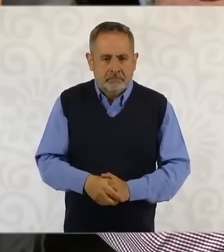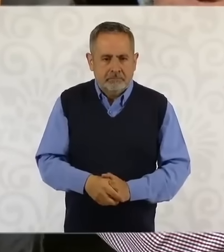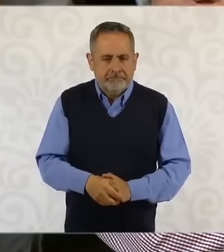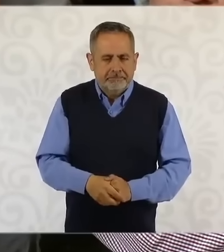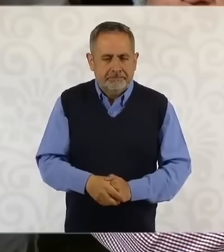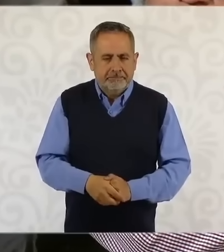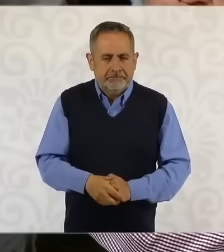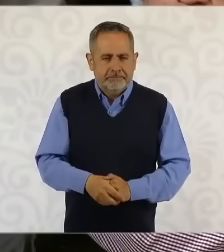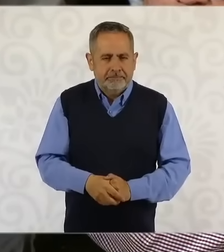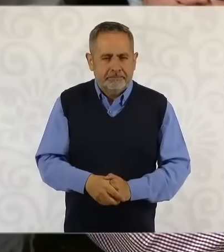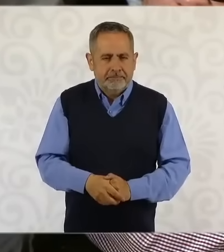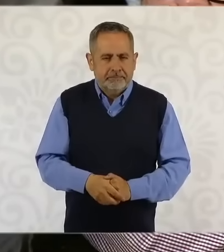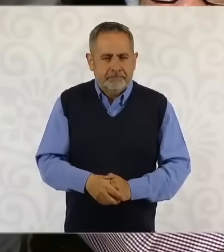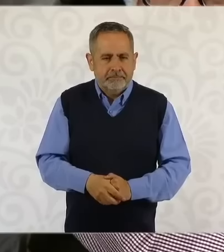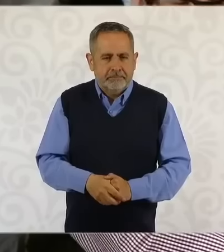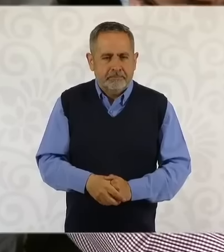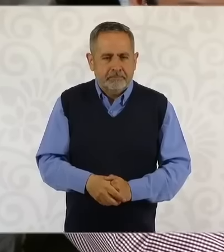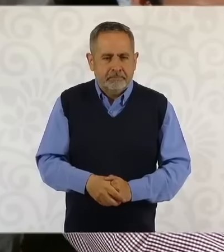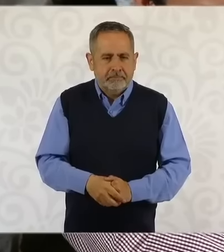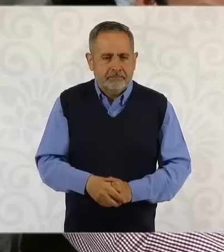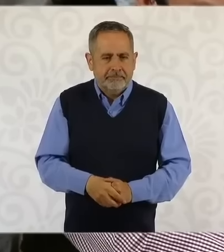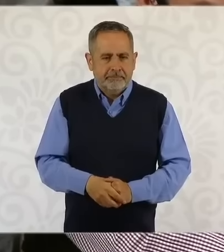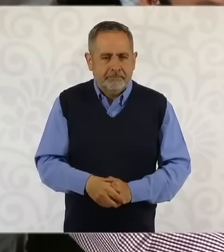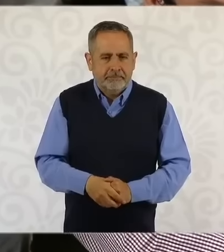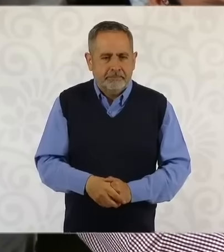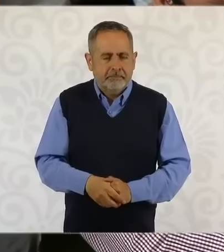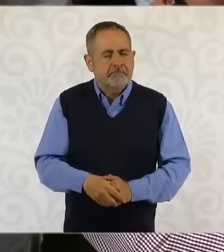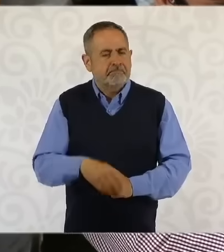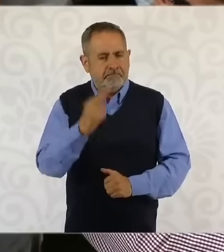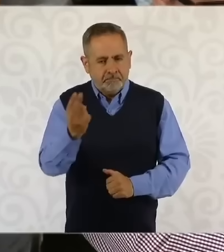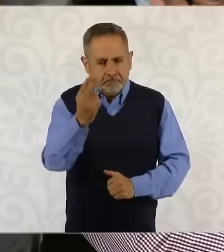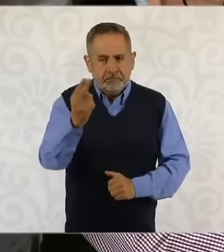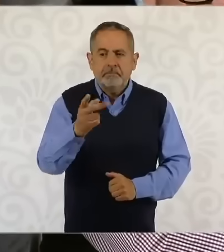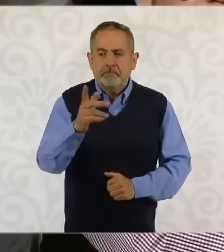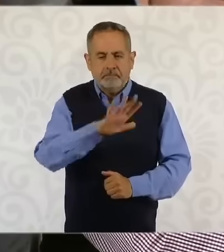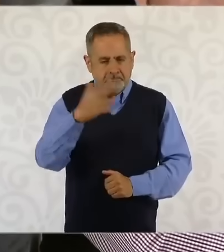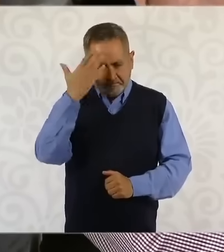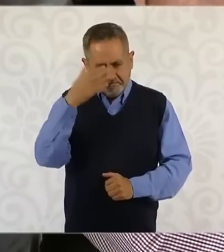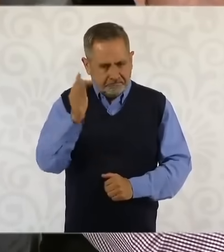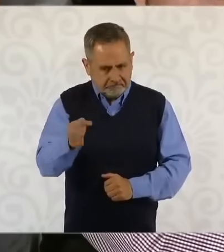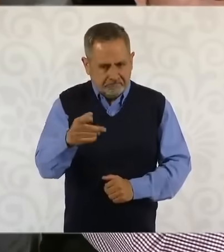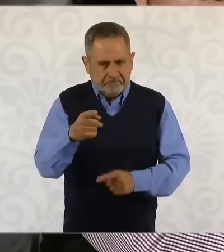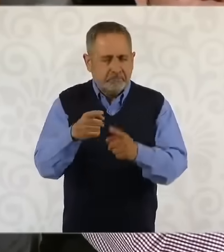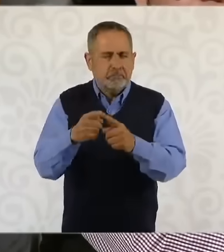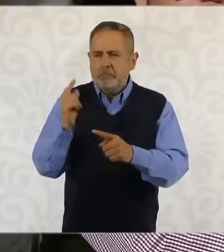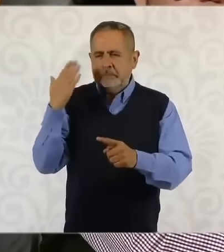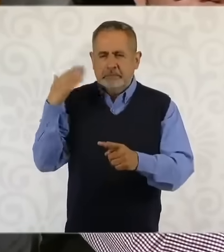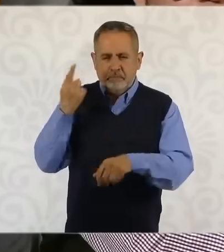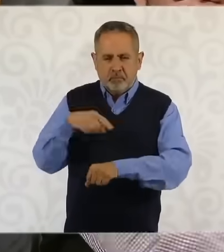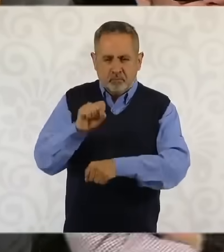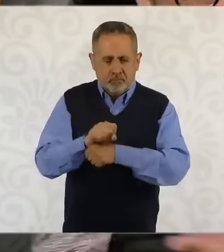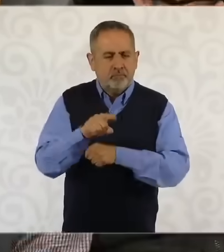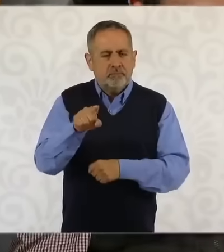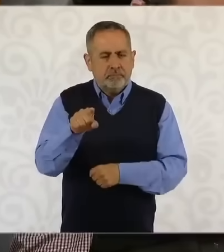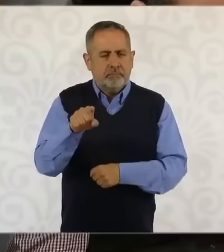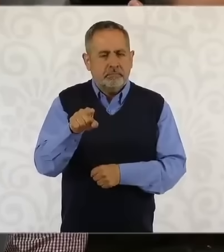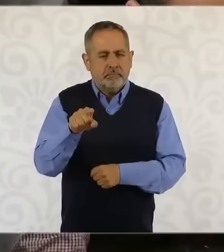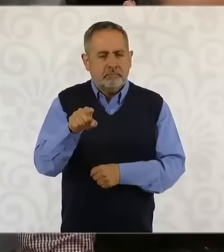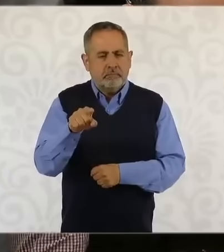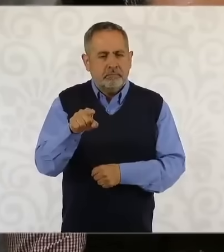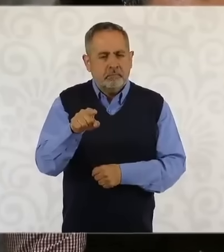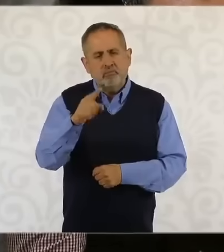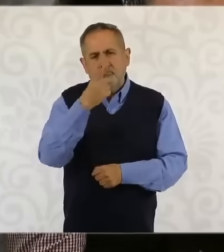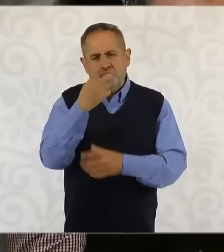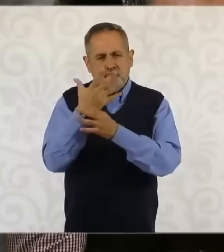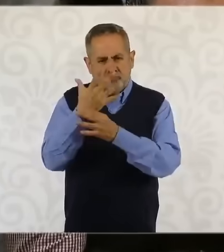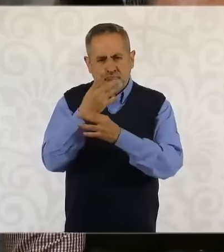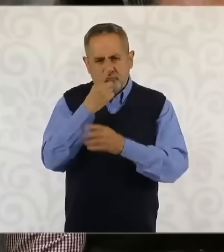este usted ha reconocido o en las últimas semanas en e pues dijo que sí dijo lo que los maestros